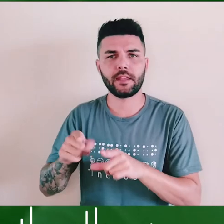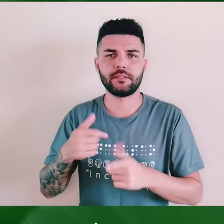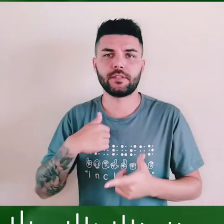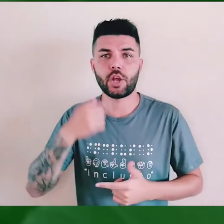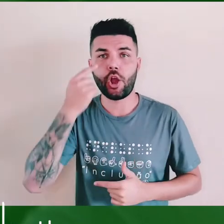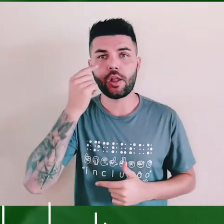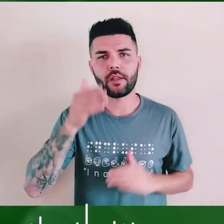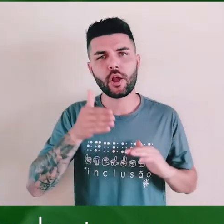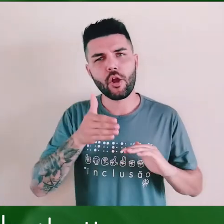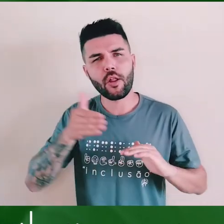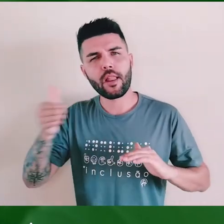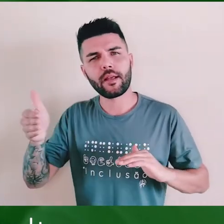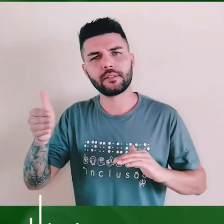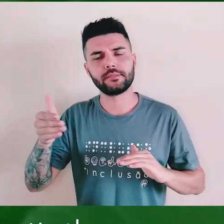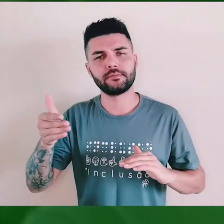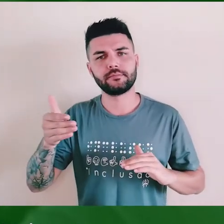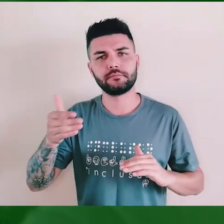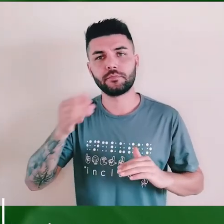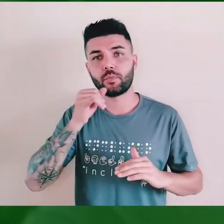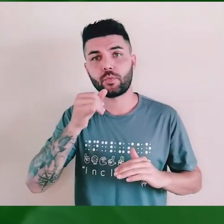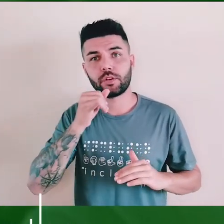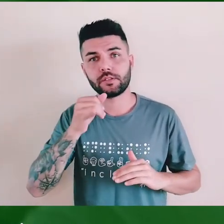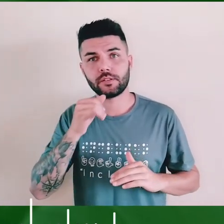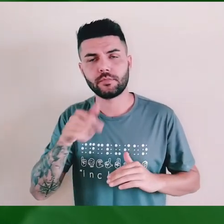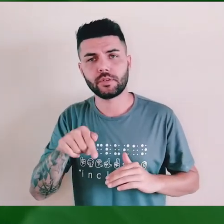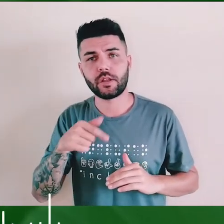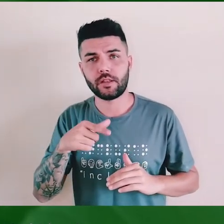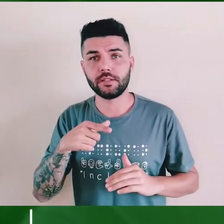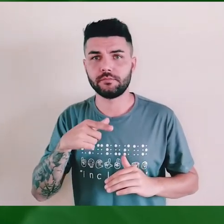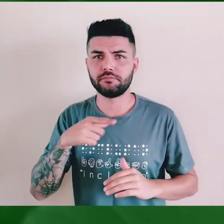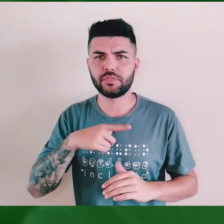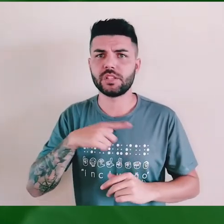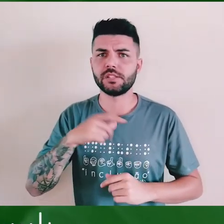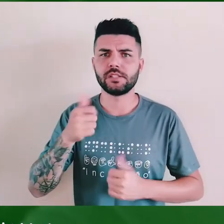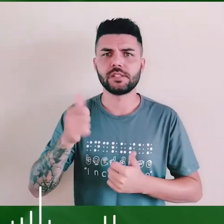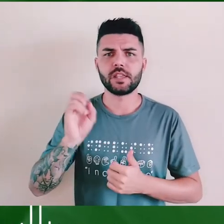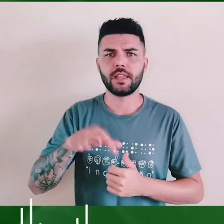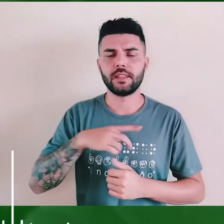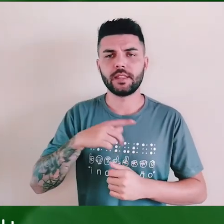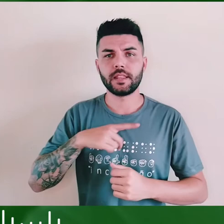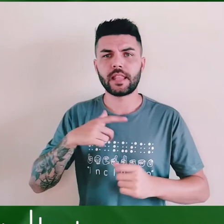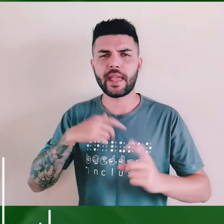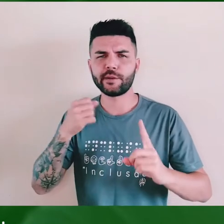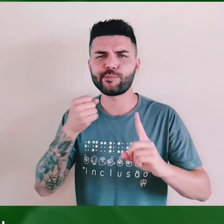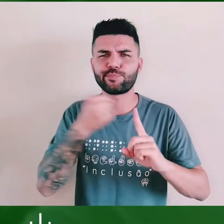são os ataques que estão sendo feitos de forma física e verbal. Você já teve alguma